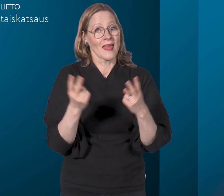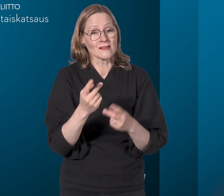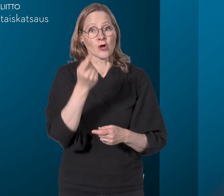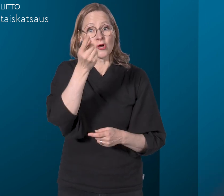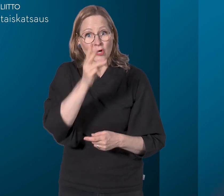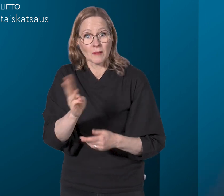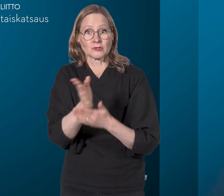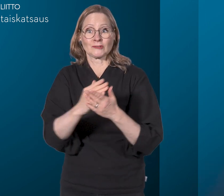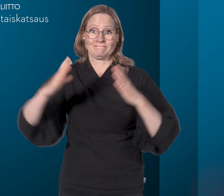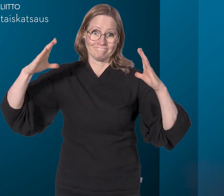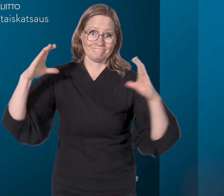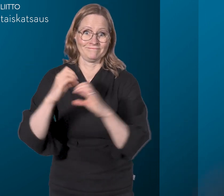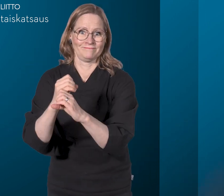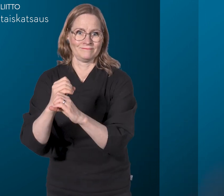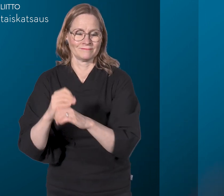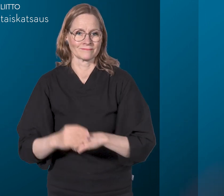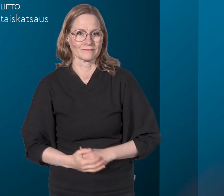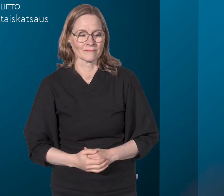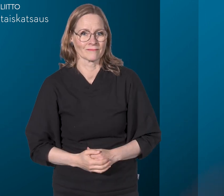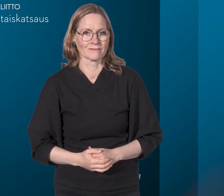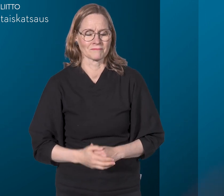eli kolmannes vähemmän hallituskauden loppuun mennessä.